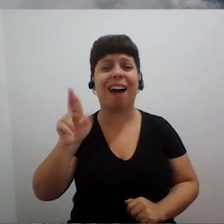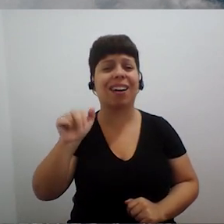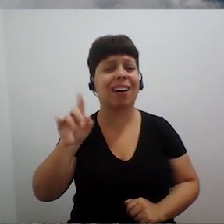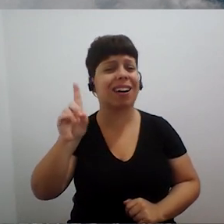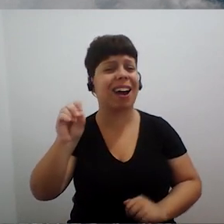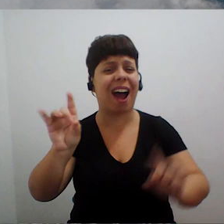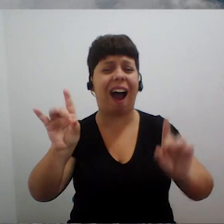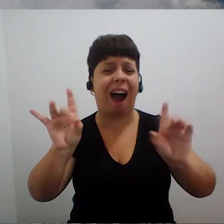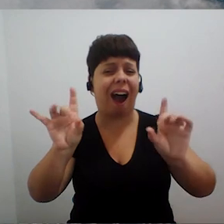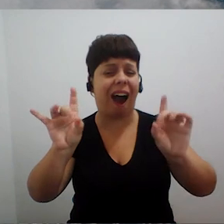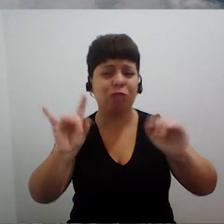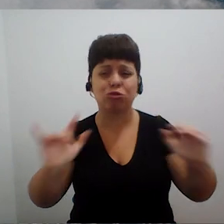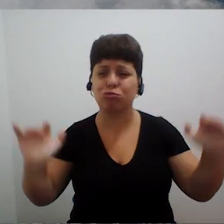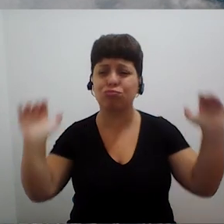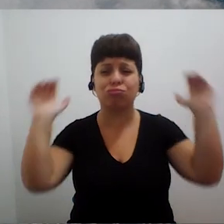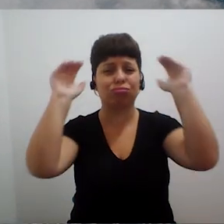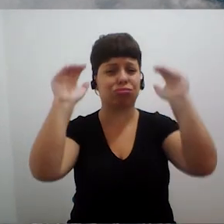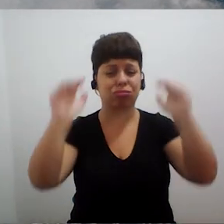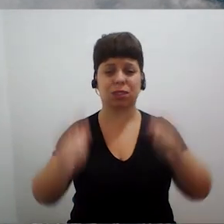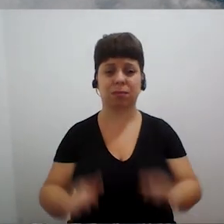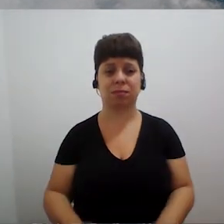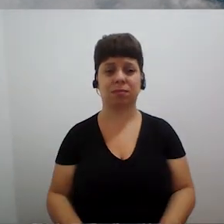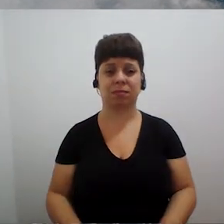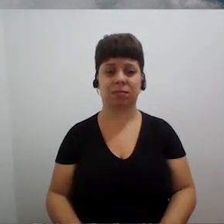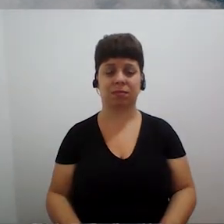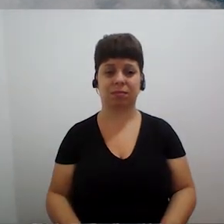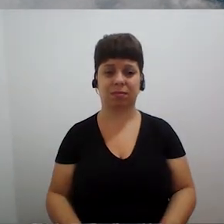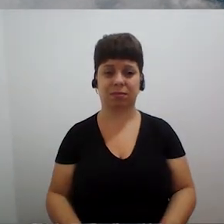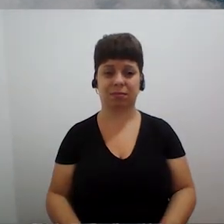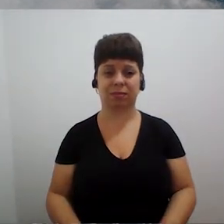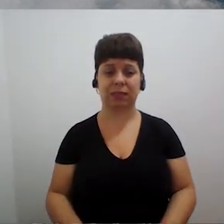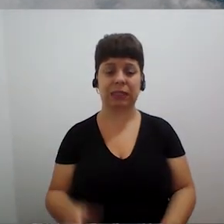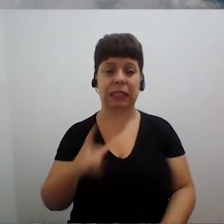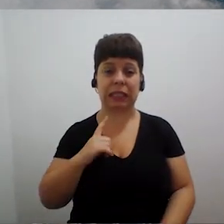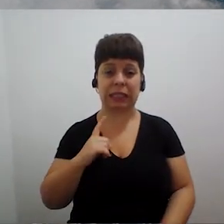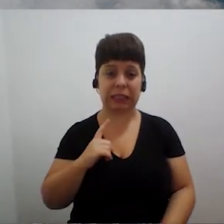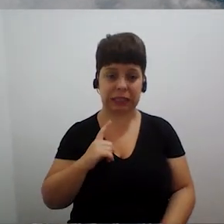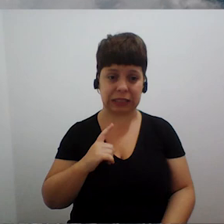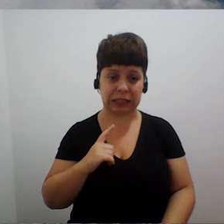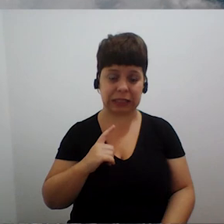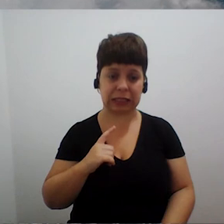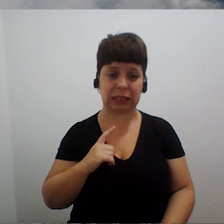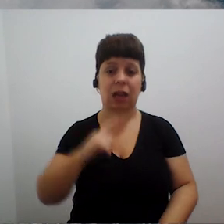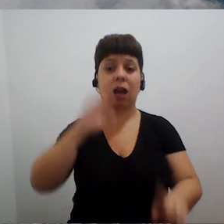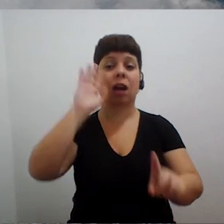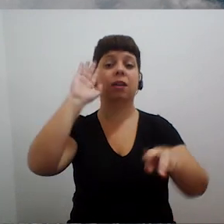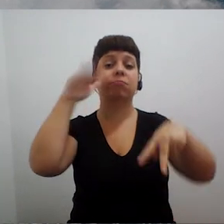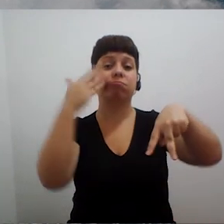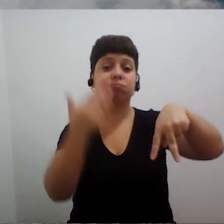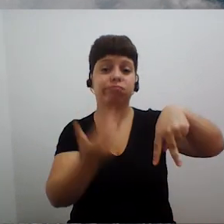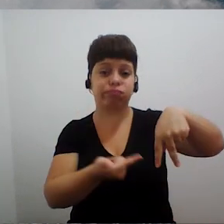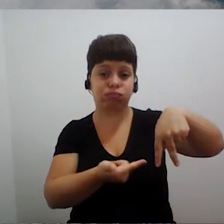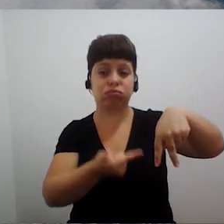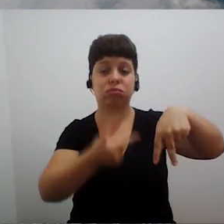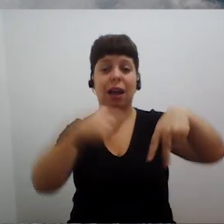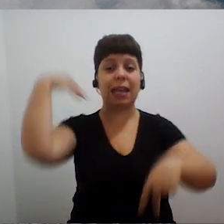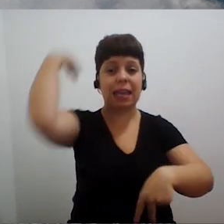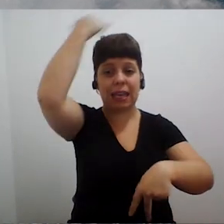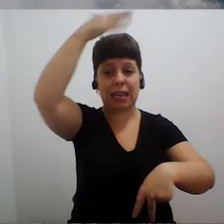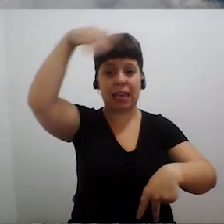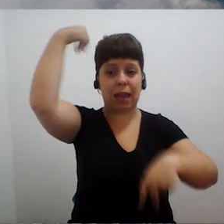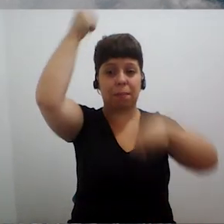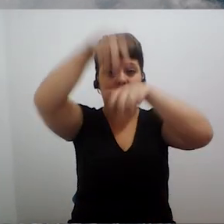nós temos a entidade que nós usamos, que a gente venera que é Iemanjá é a rainha do mar né